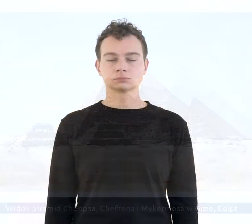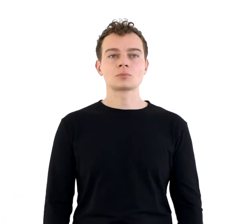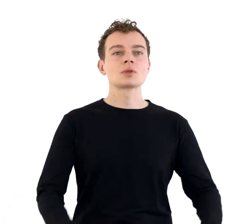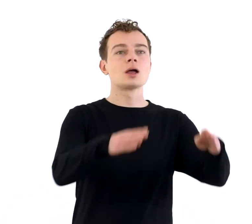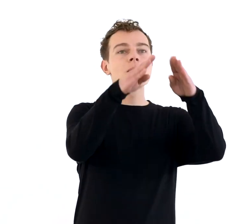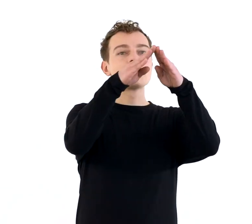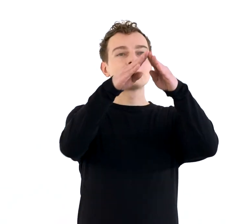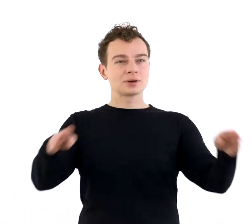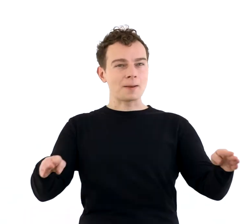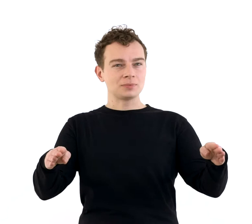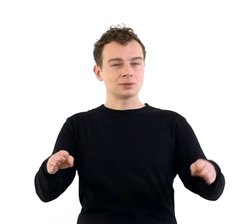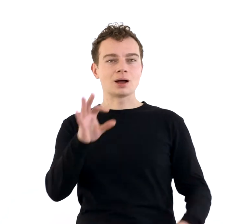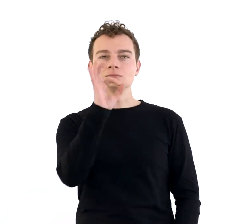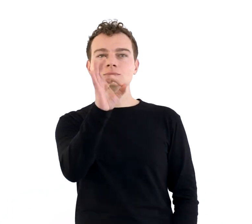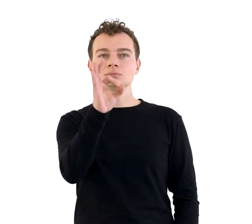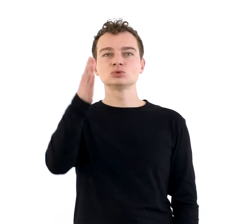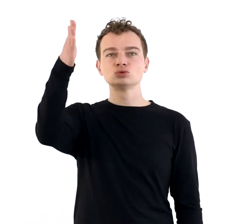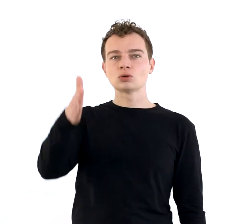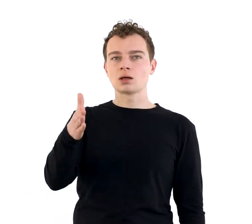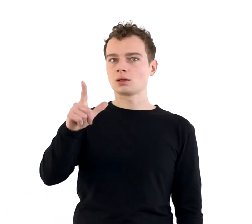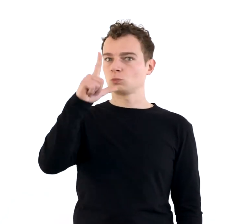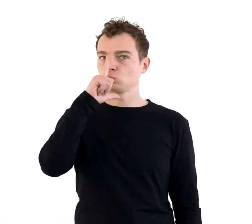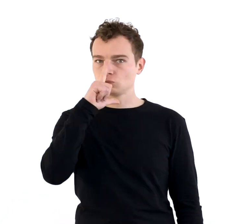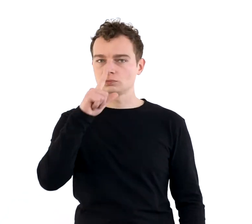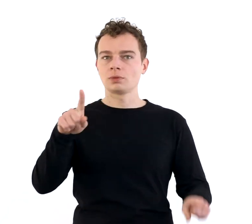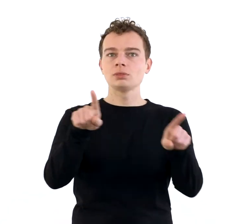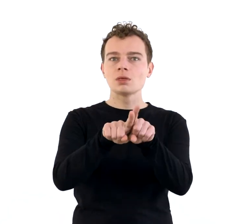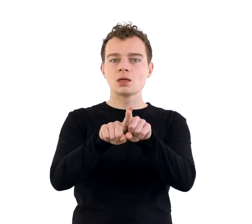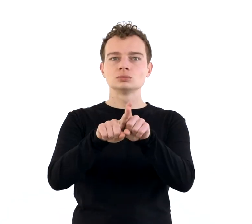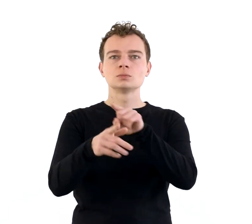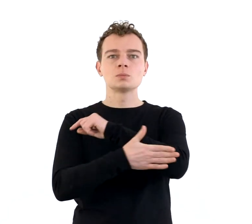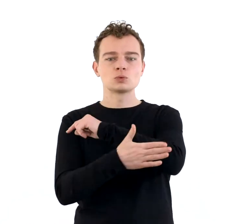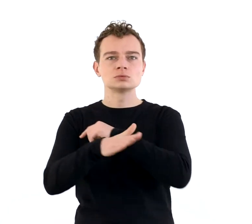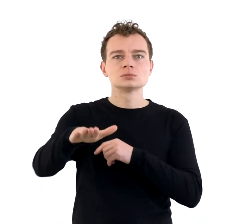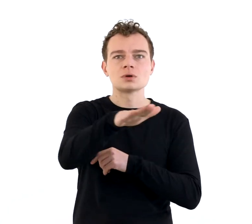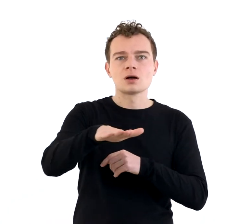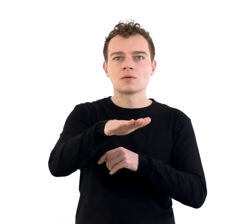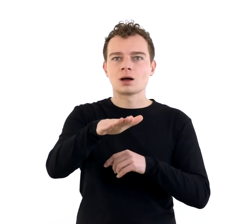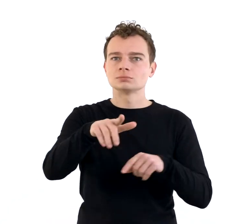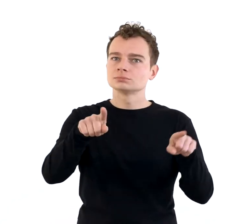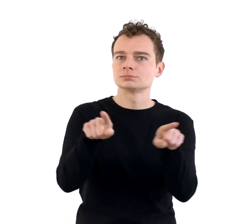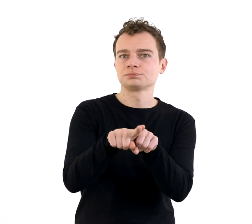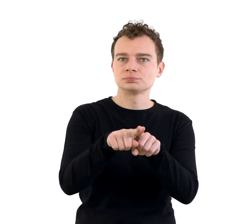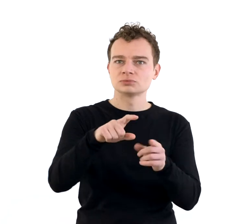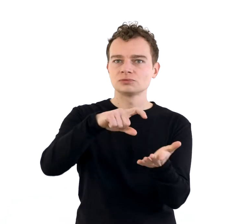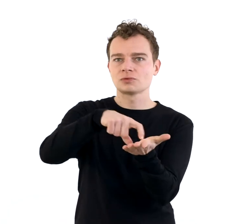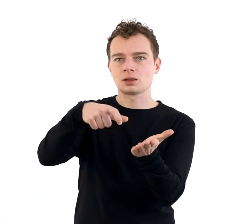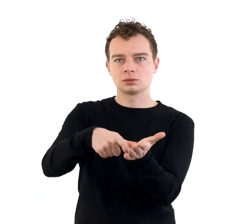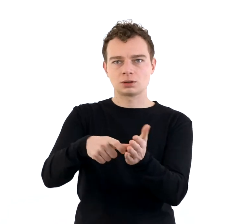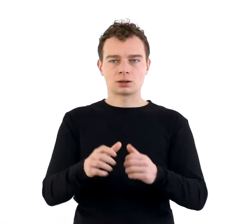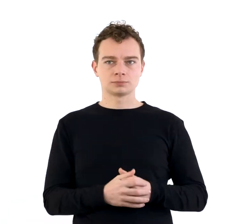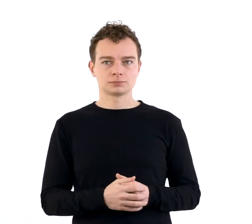Piramidy o równych ścianach i podstawie zbliżonej kształtem do kwadratu